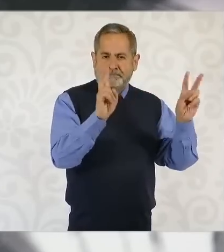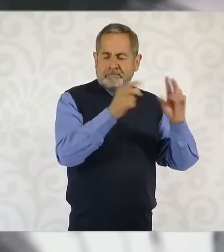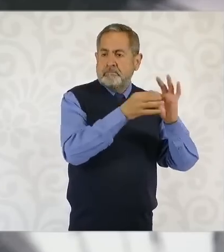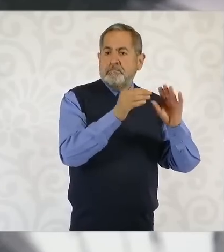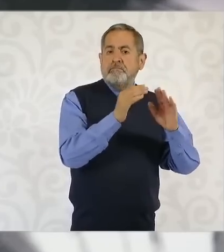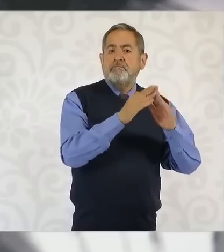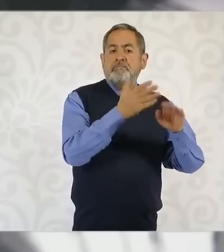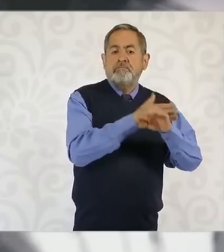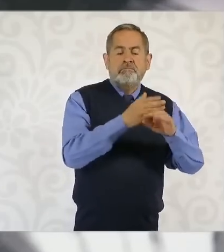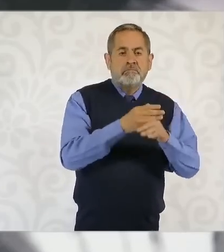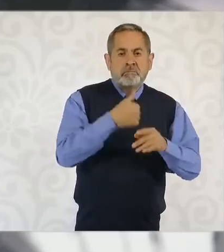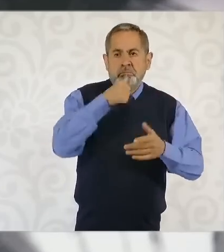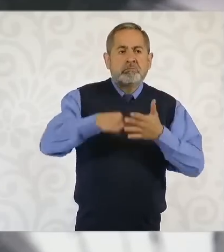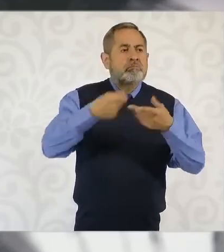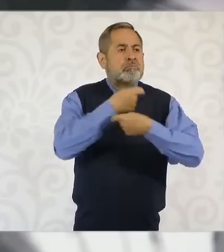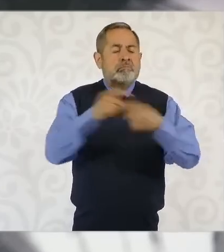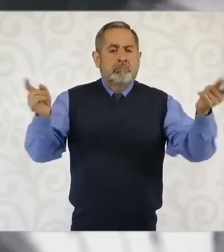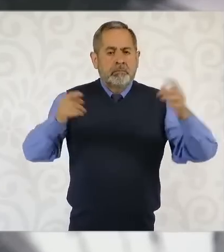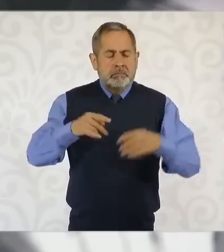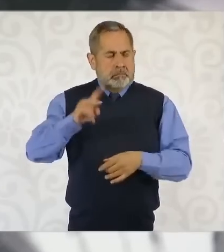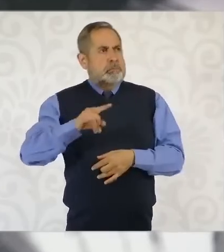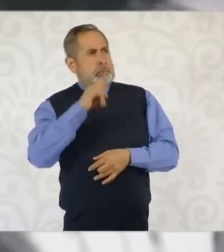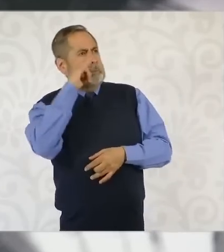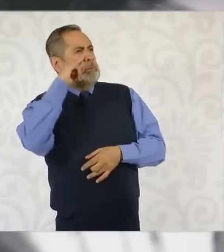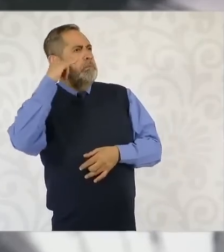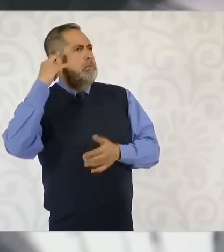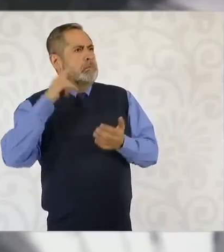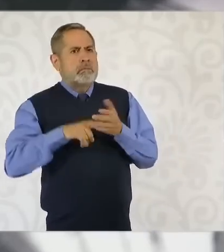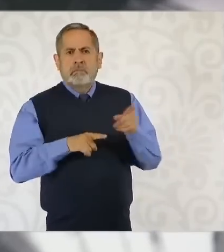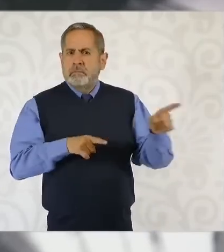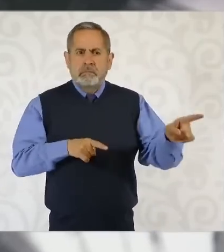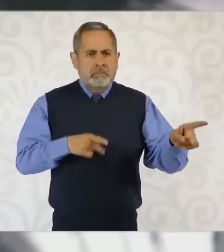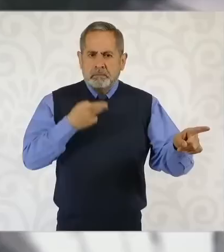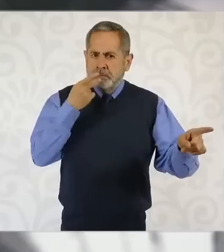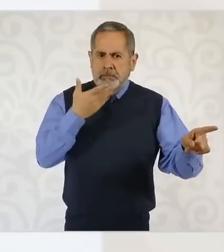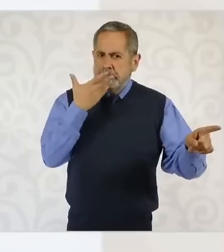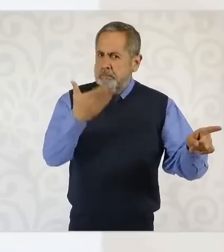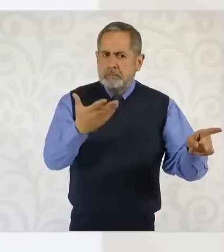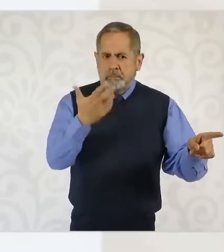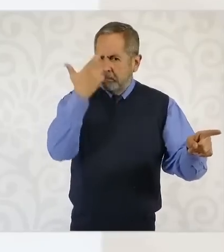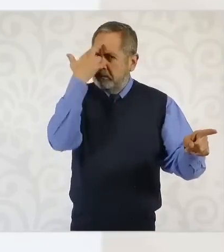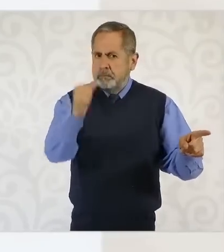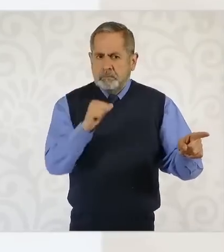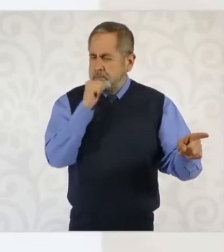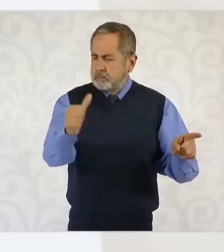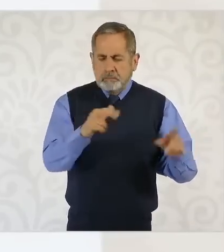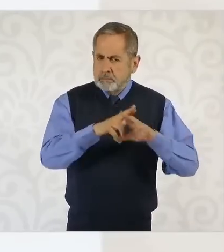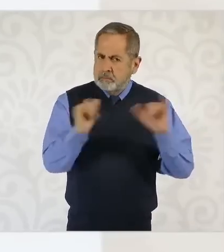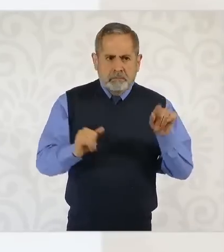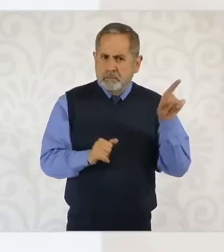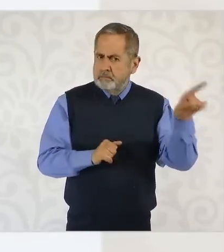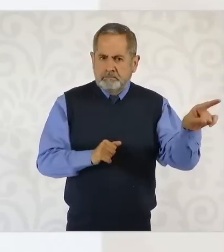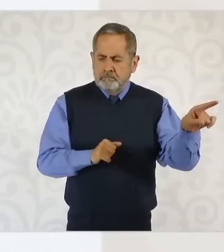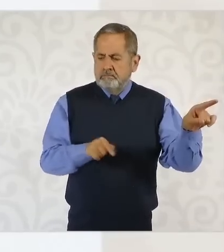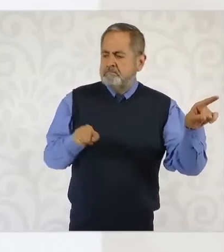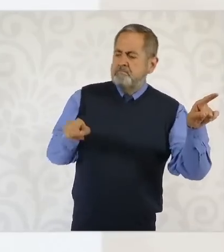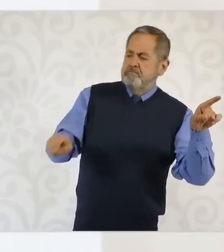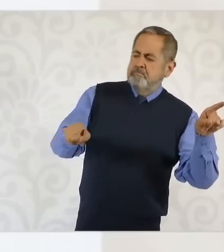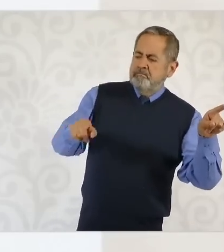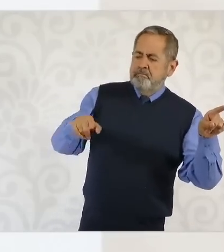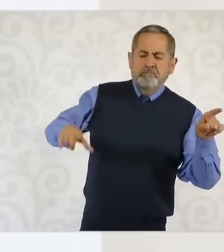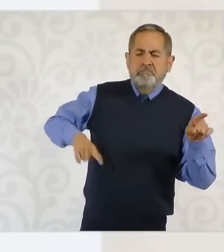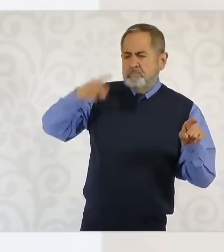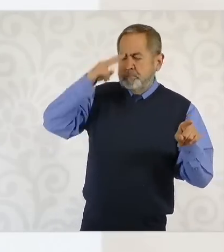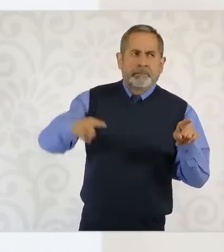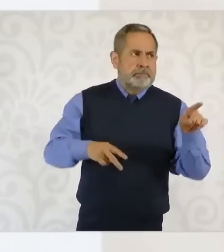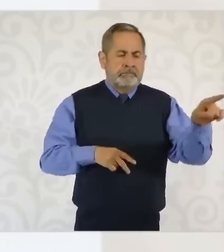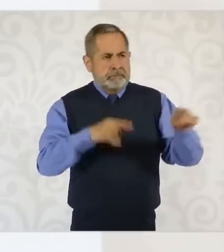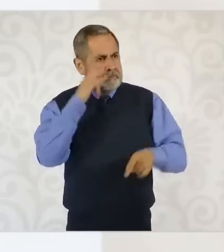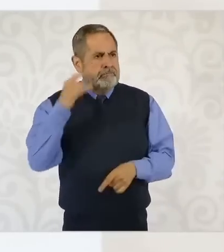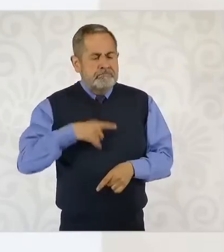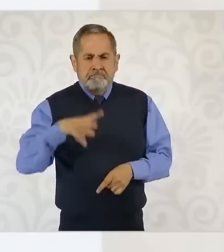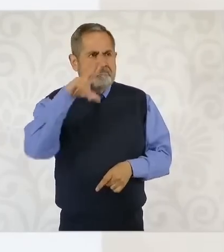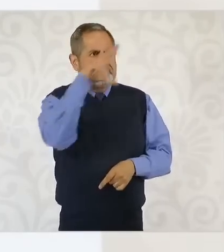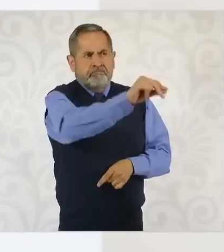ofensivo difamatorio y sin sustento sobre el gobierno de México que negamos rotundamente